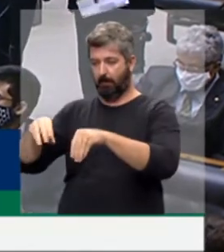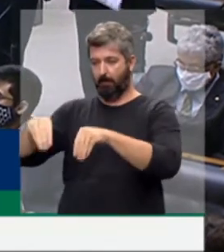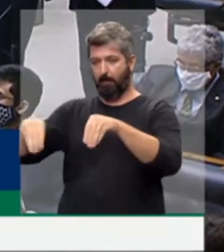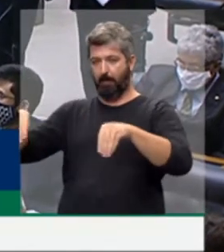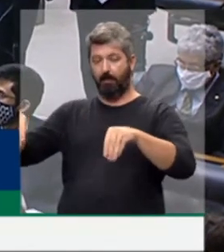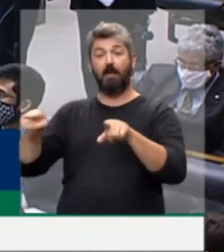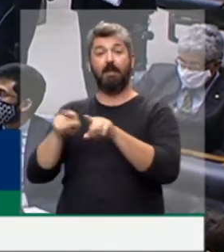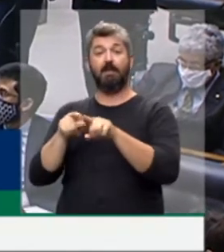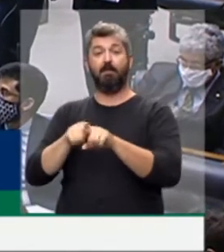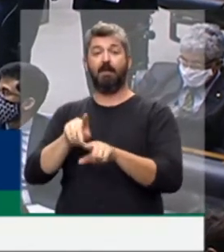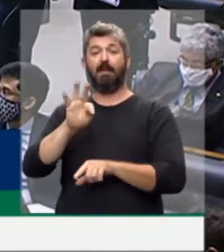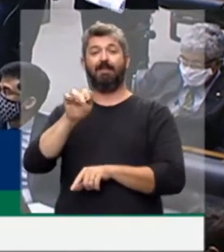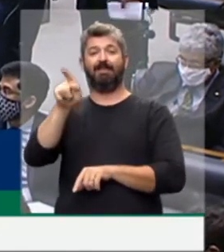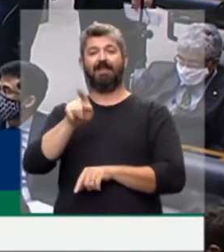NORDESTE, O QUE ELES TÊM SUBSÍDIO, TANTO NO SEU